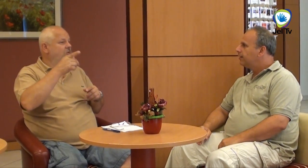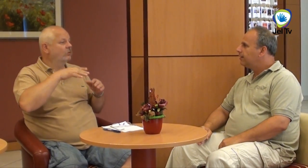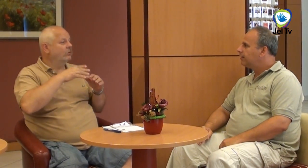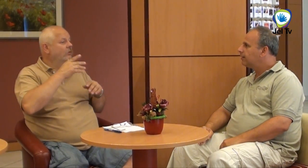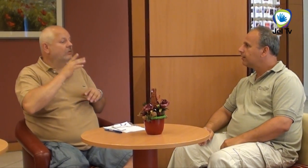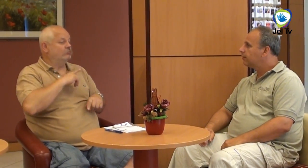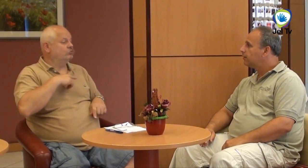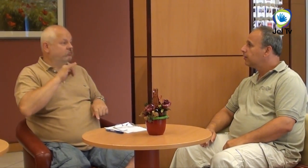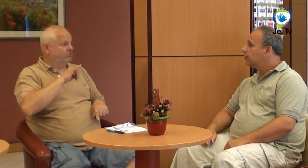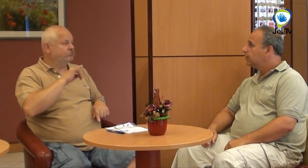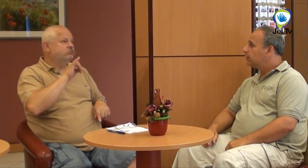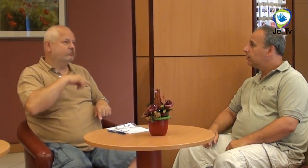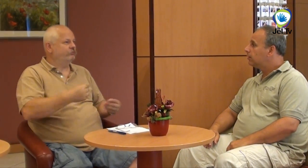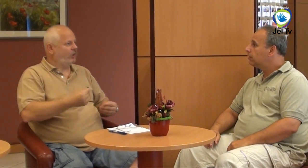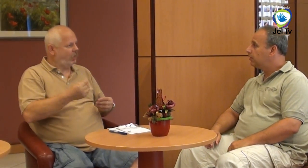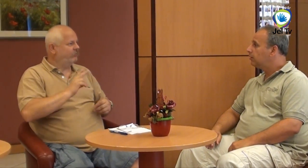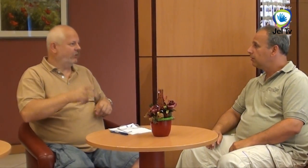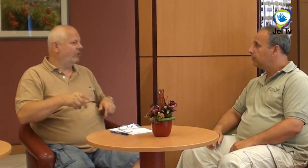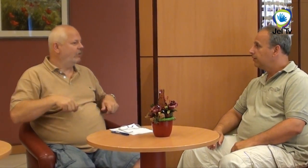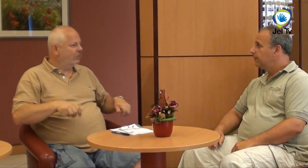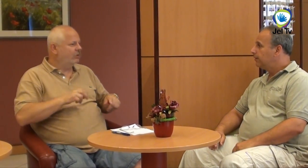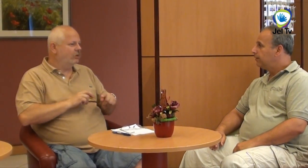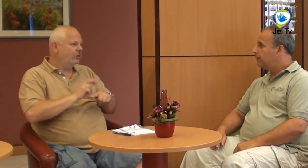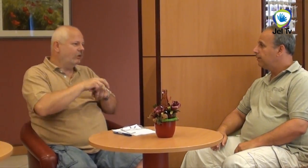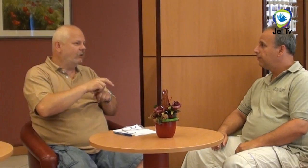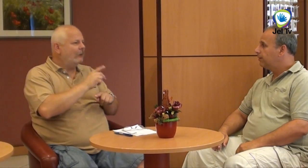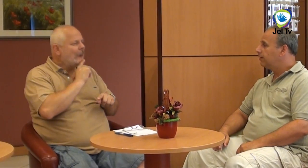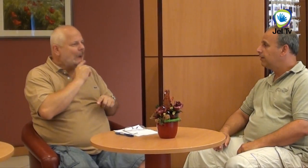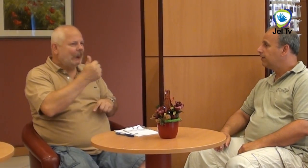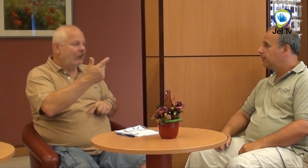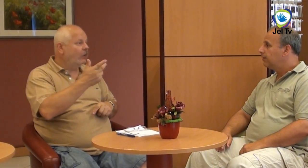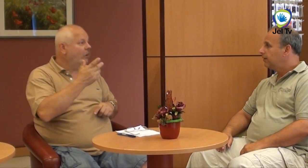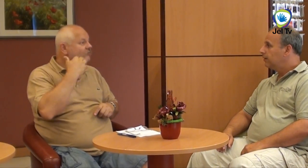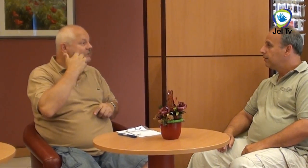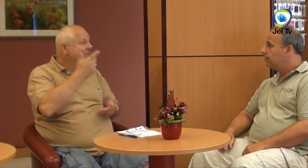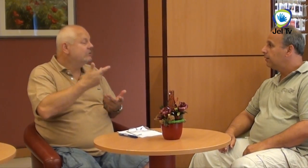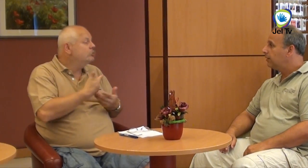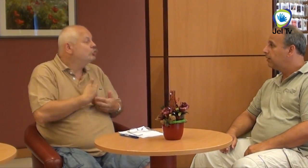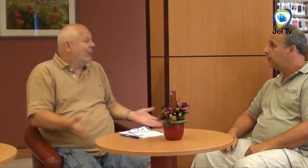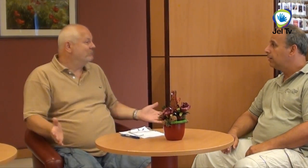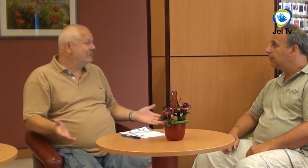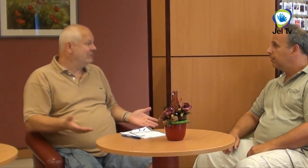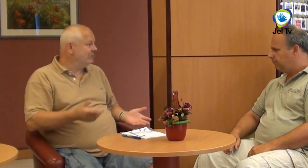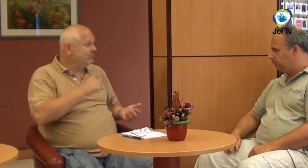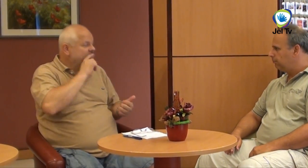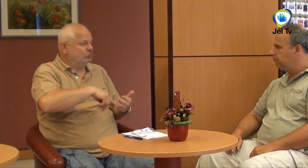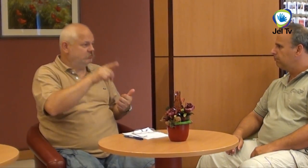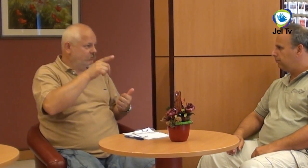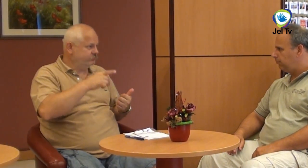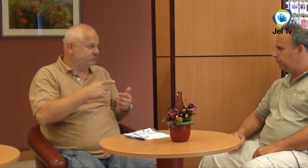Röviden, igen, Budapesten néhány helyen van akadálymentesítve, de vidéken nincs, illetve ott a helyzet rosszabb.